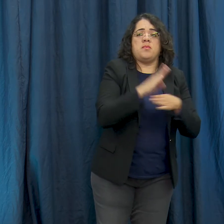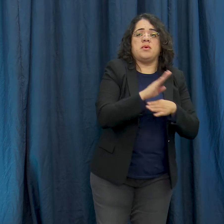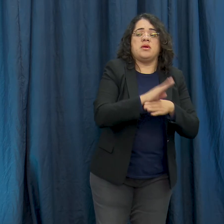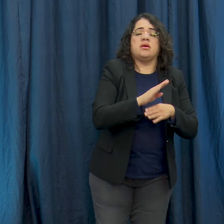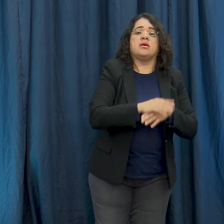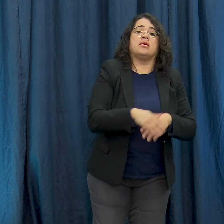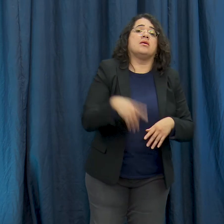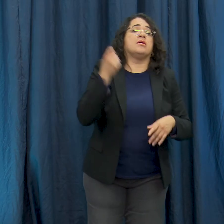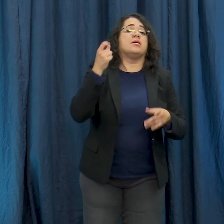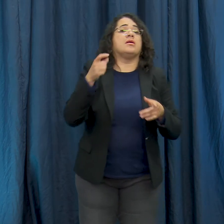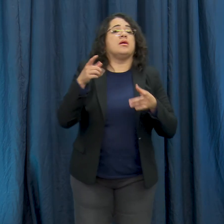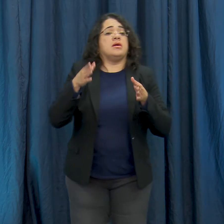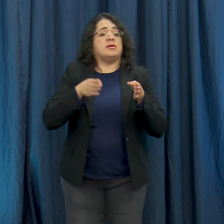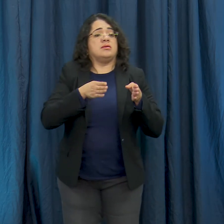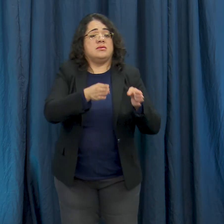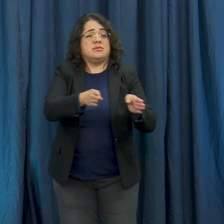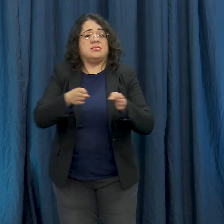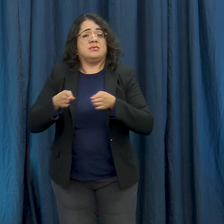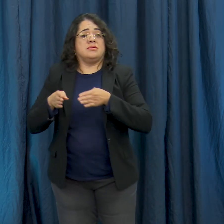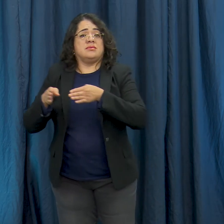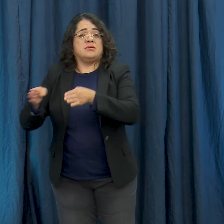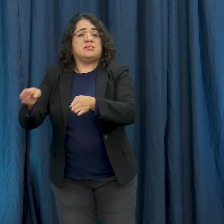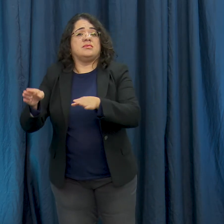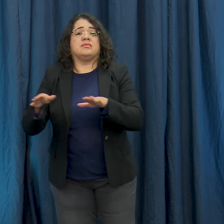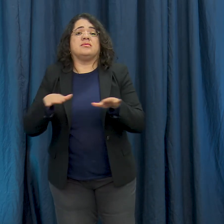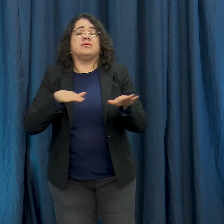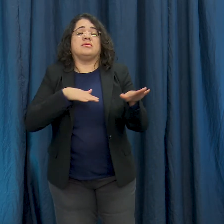el viernes con me diosa propia dozed a disinfectant en toe fisico